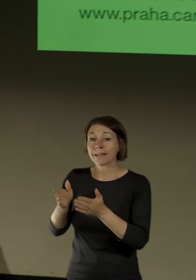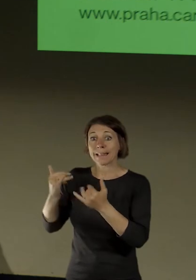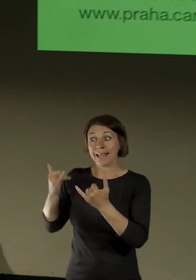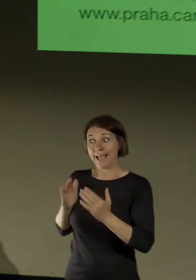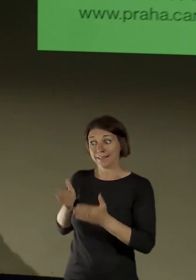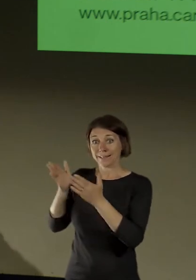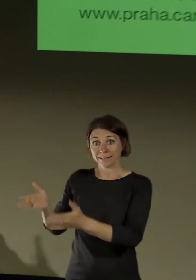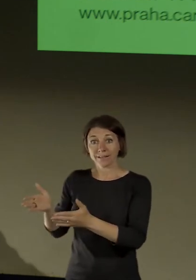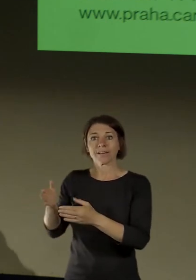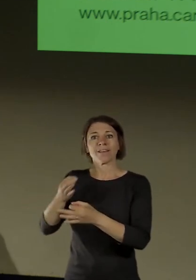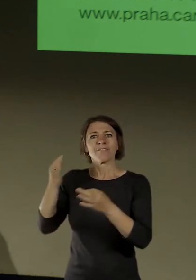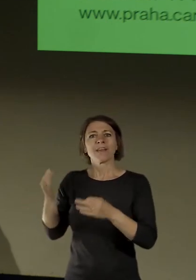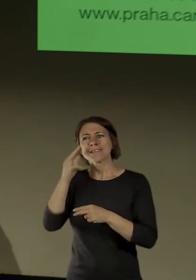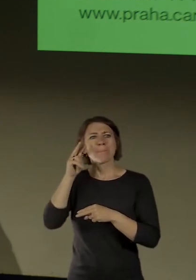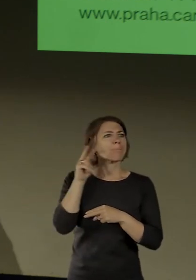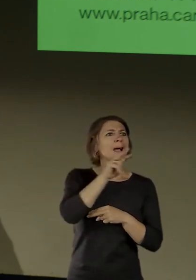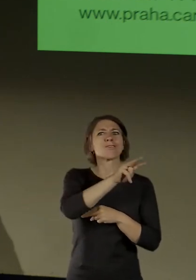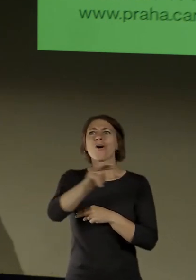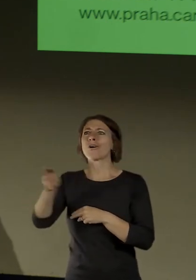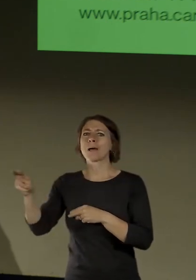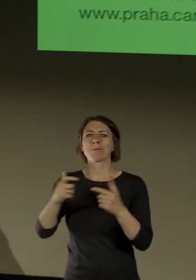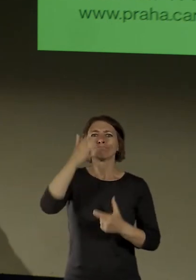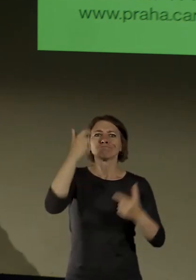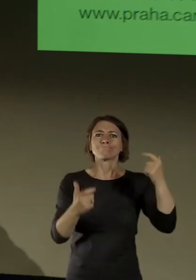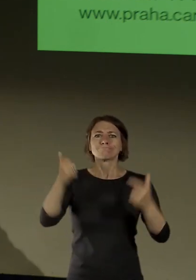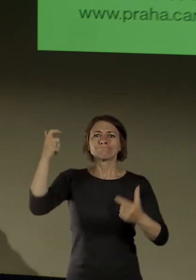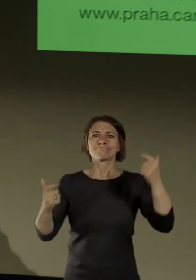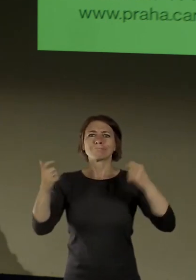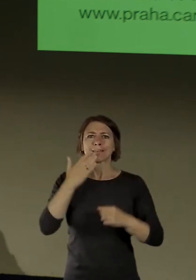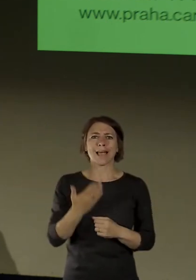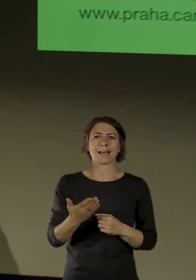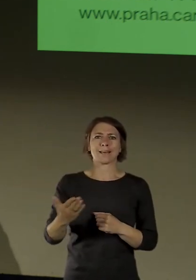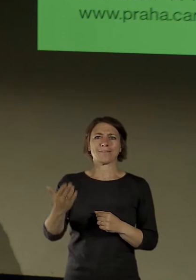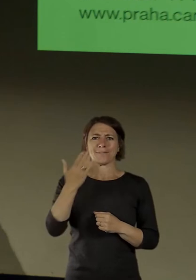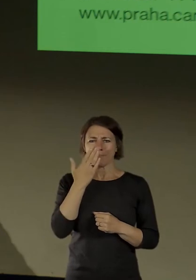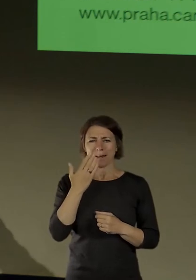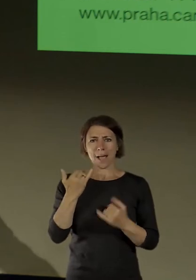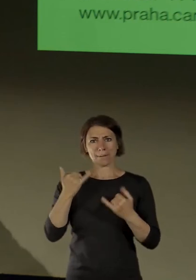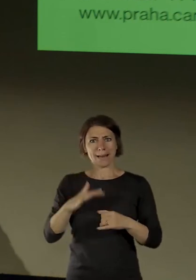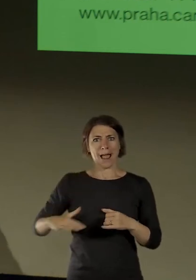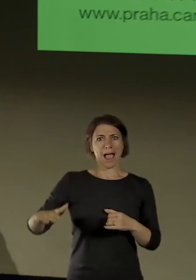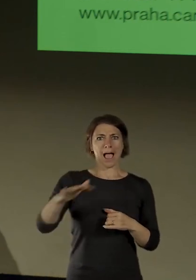Ukradené panorama, to je podtitul té přednášky. Ale budeme se bavit, jak asi chápete, o těch výškových hladinách.